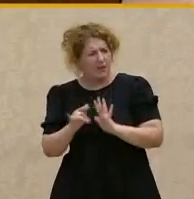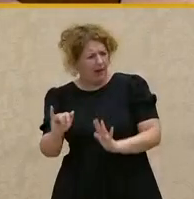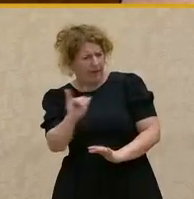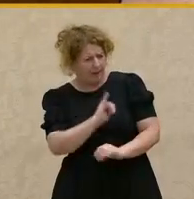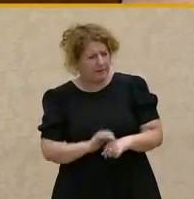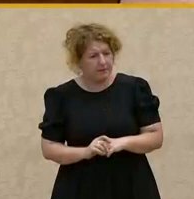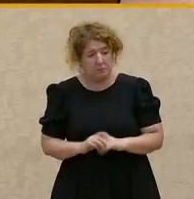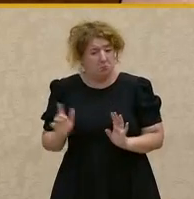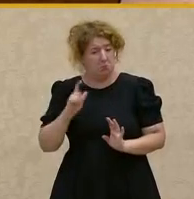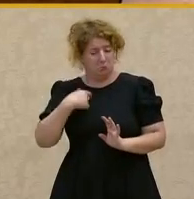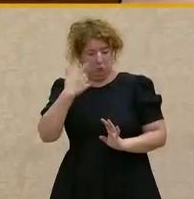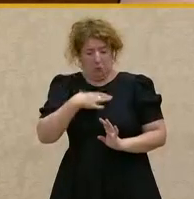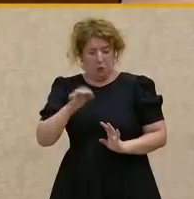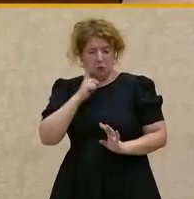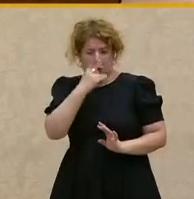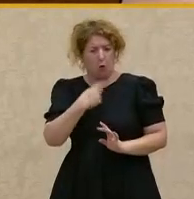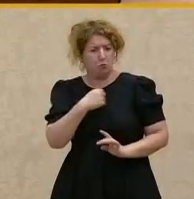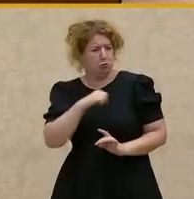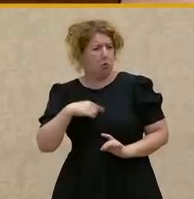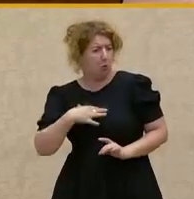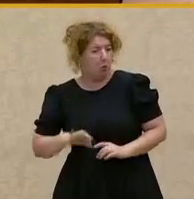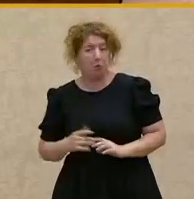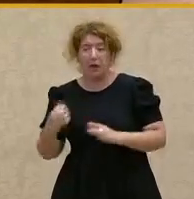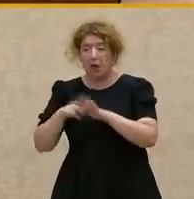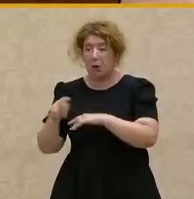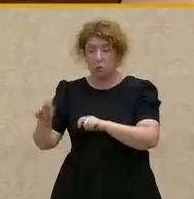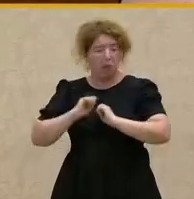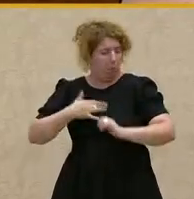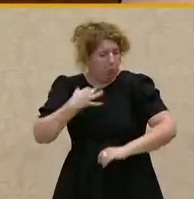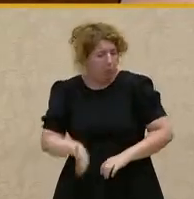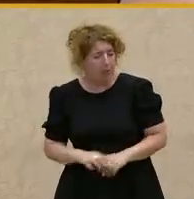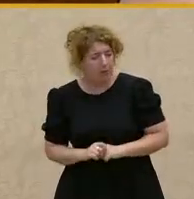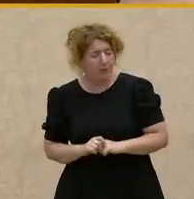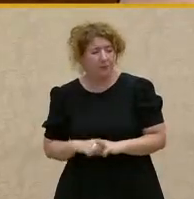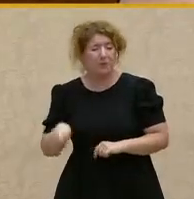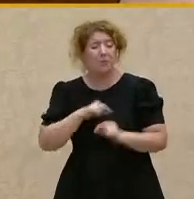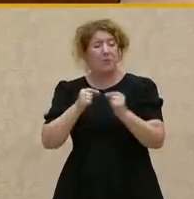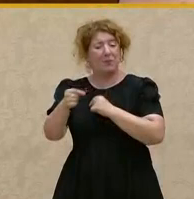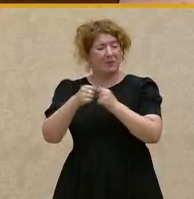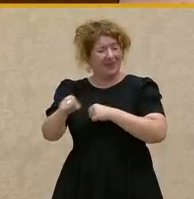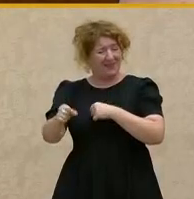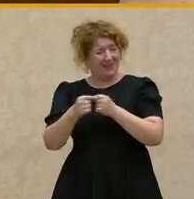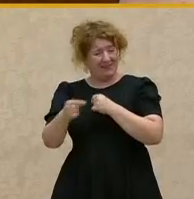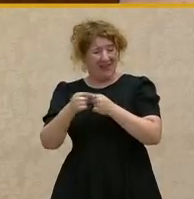pueden vivir solos. En ese sentido entendemos que tiene que haber un sistema de emergencias.